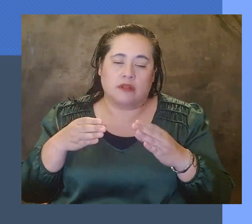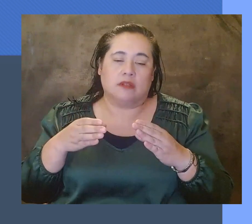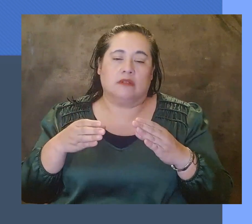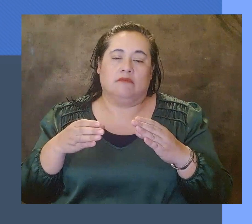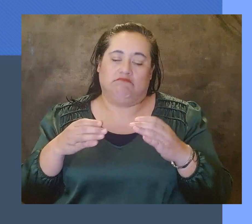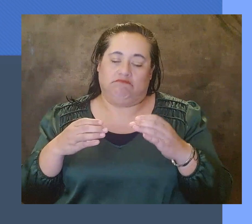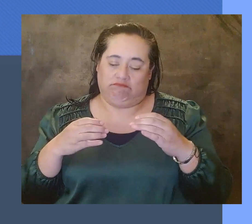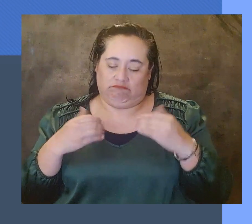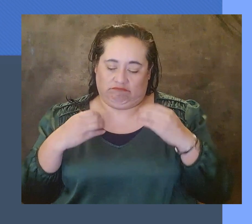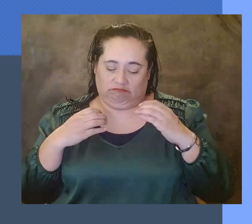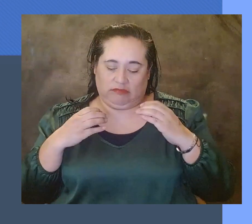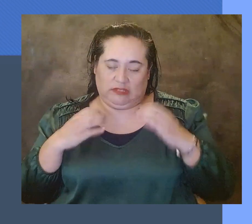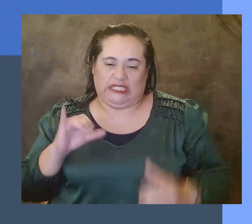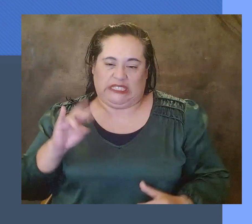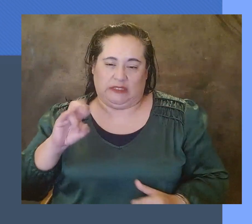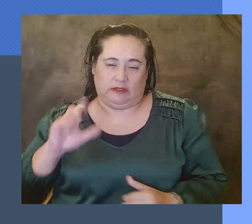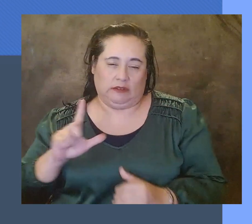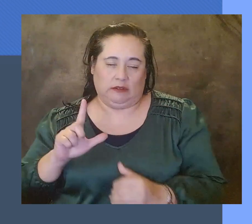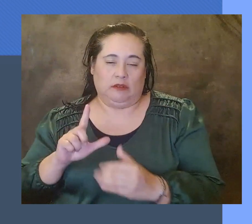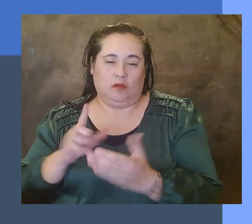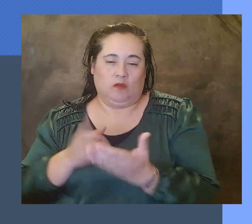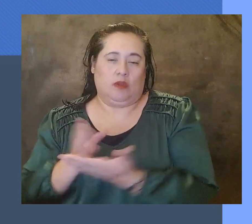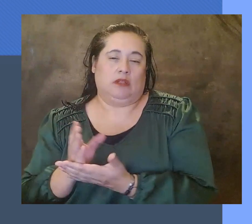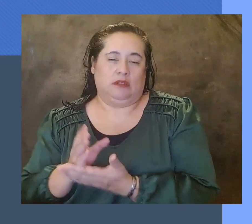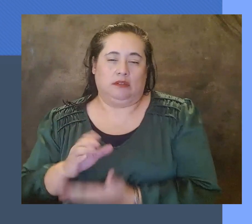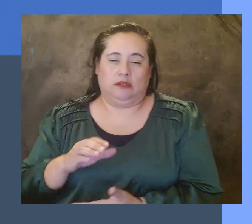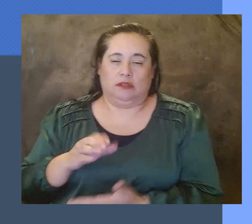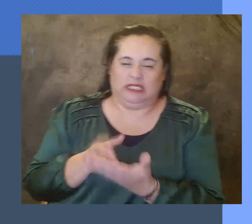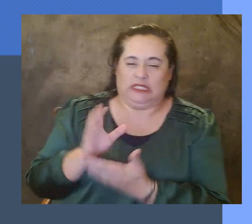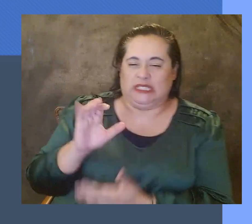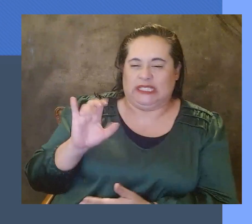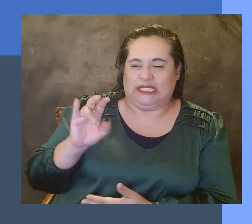las personas sordas e hipoacúsicas en los Estados Unidos.